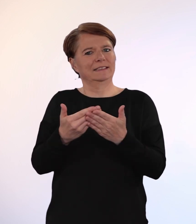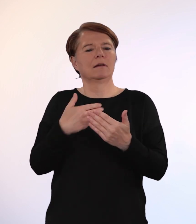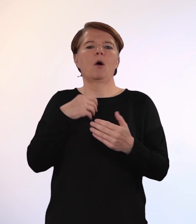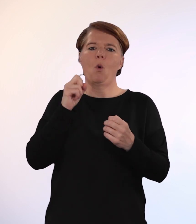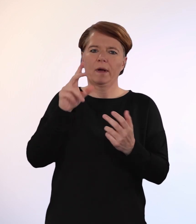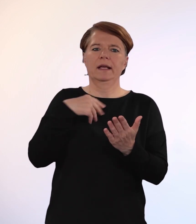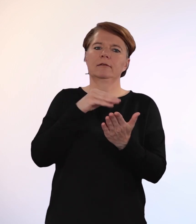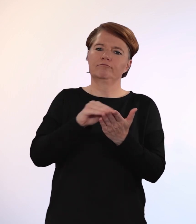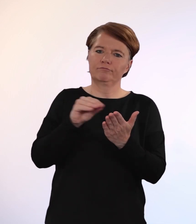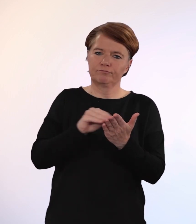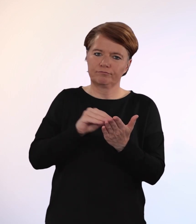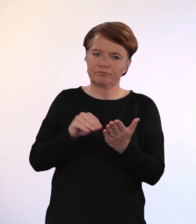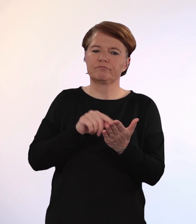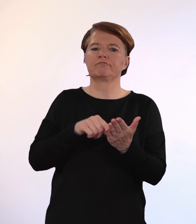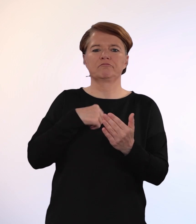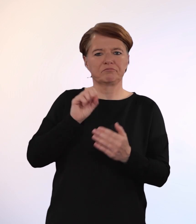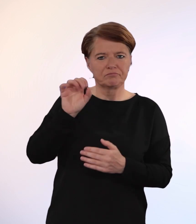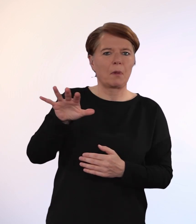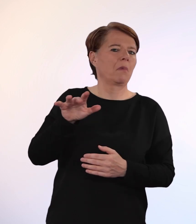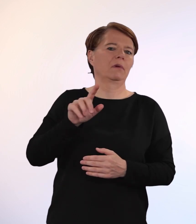und habe nicht gewonnen bei der Ausschreibung.